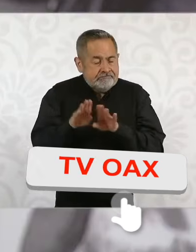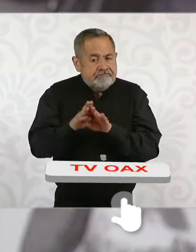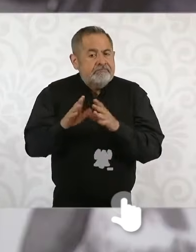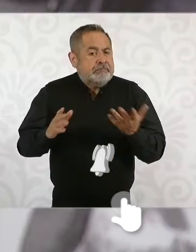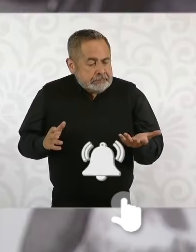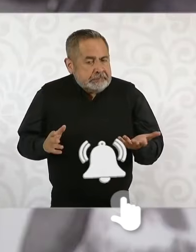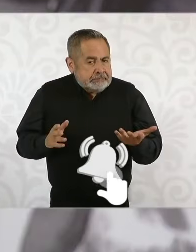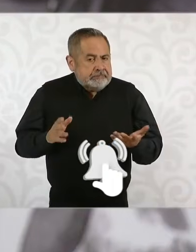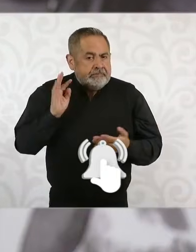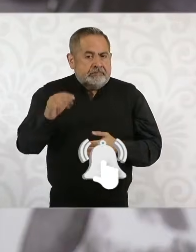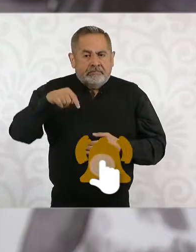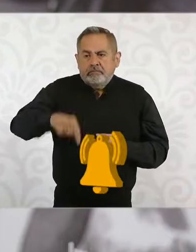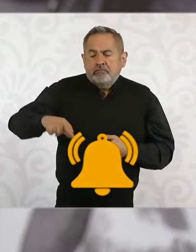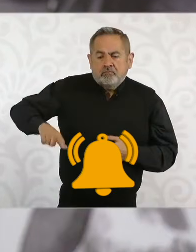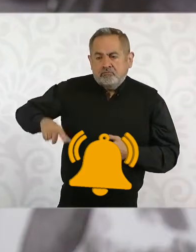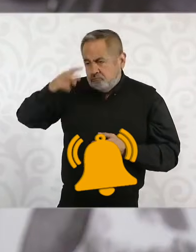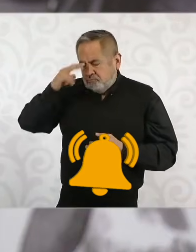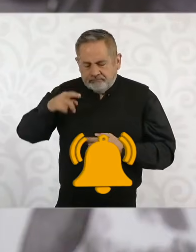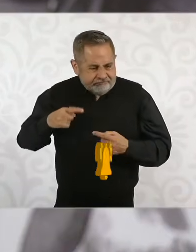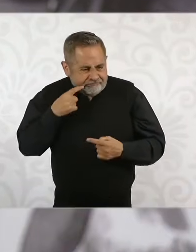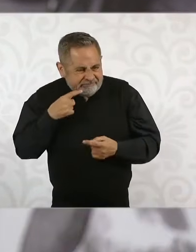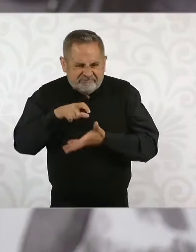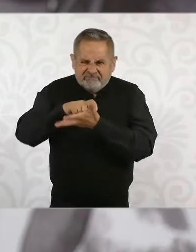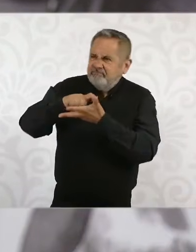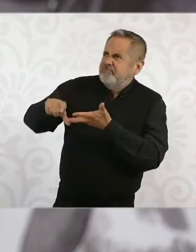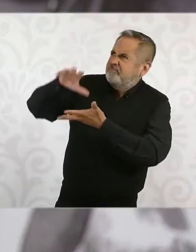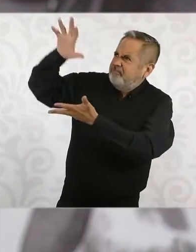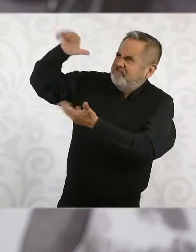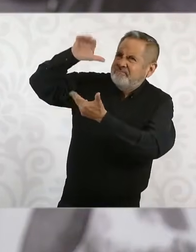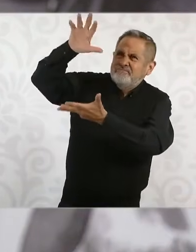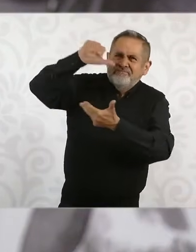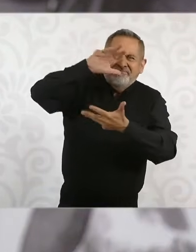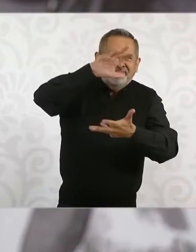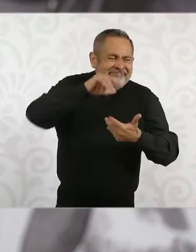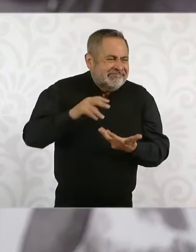gran poder que tiene el Estado de México por la compra de medicamentos que se hace cada 2 años.